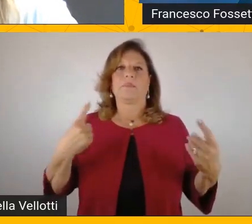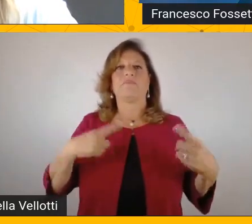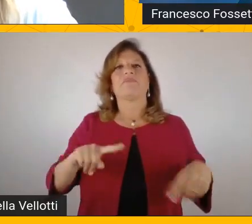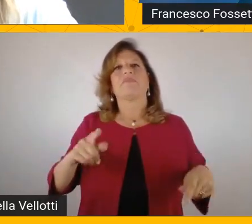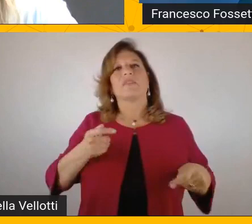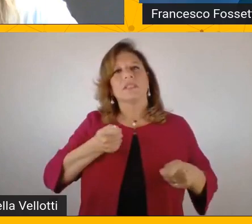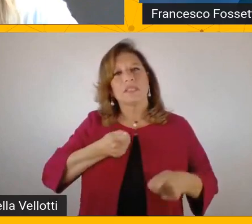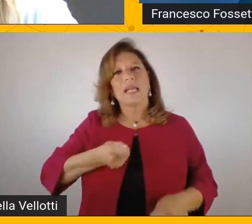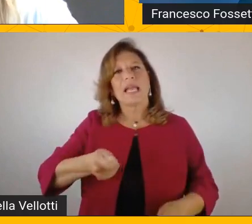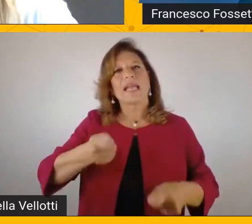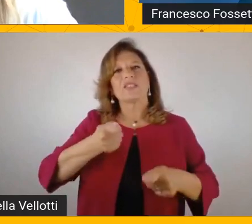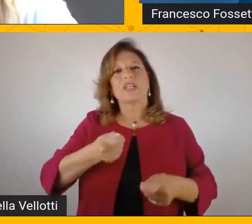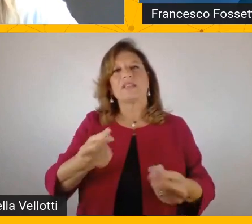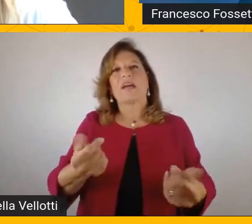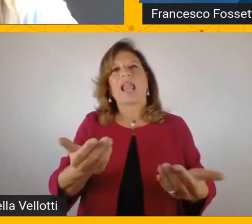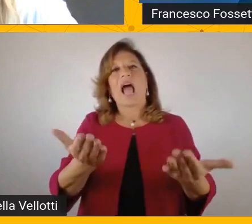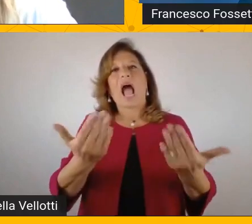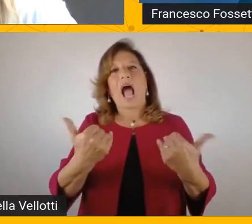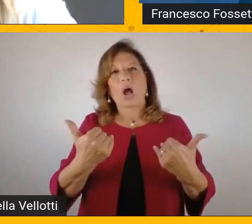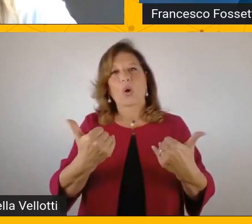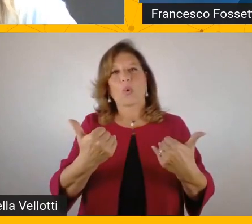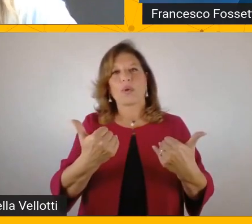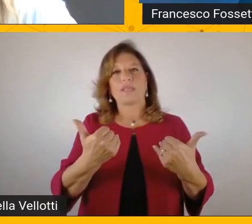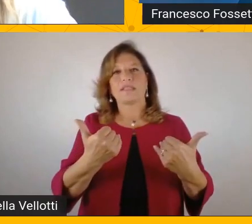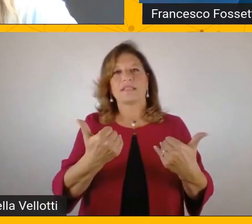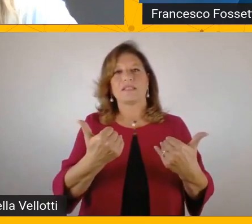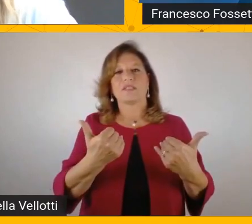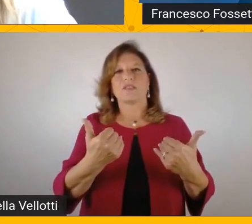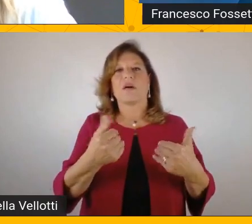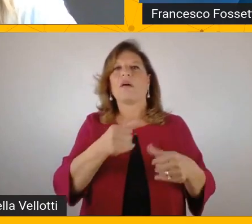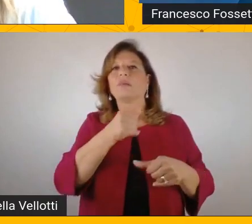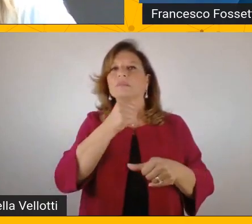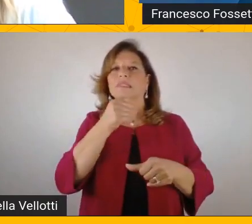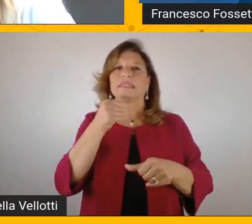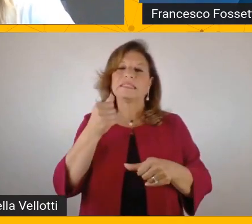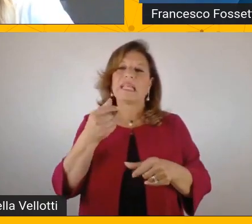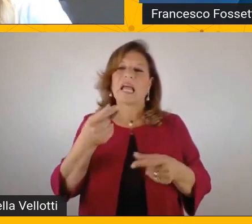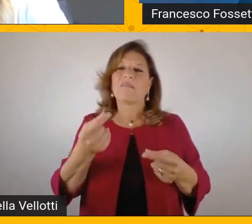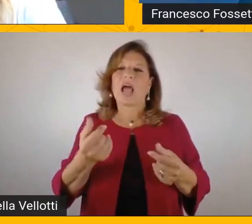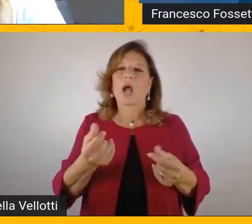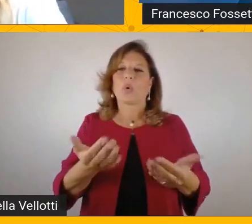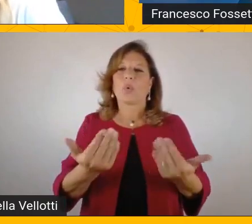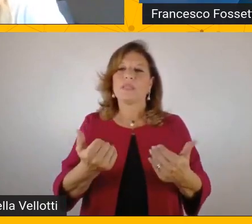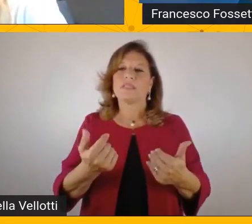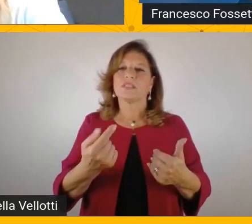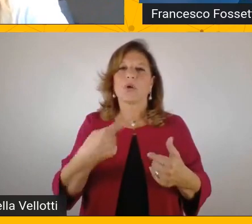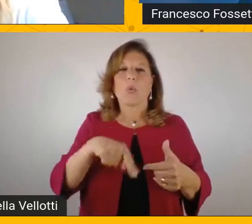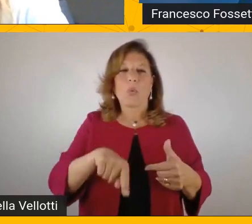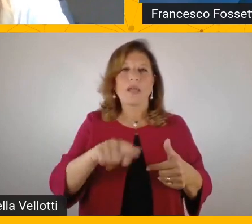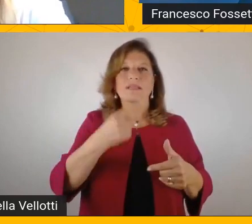magari invece che incentivare anche l'acquisto delle microtransazioni o lasciar